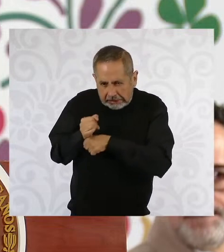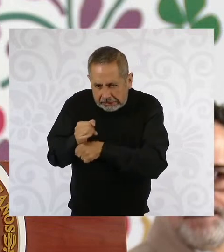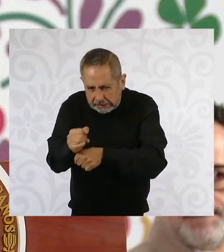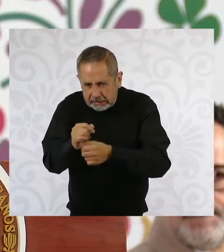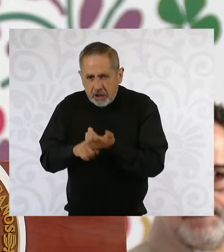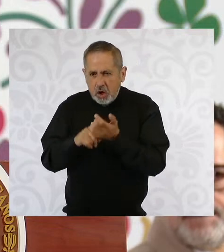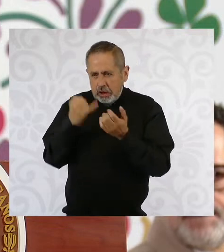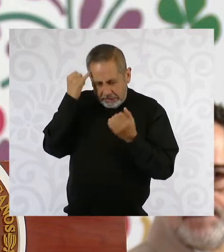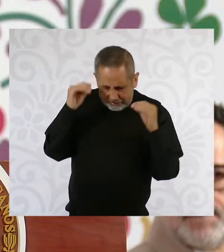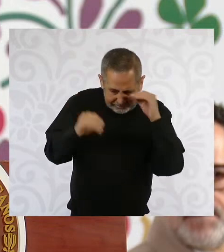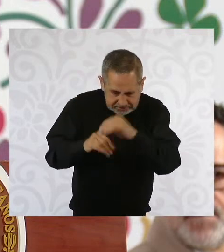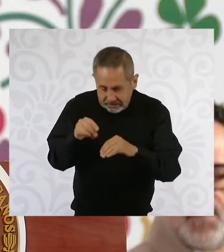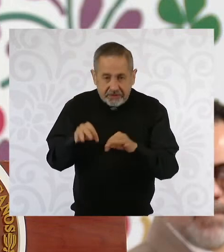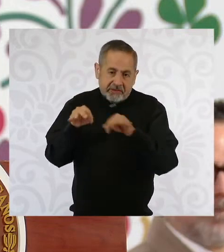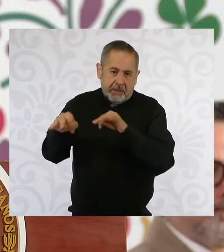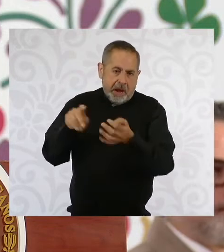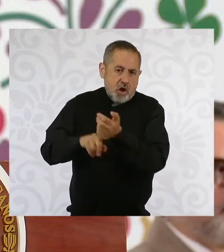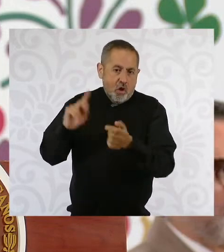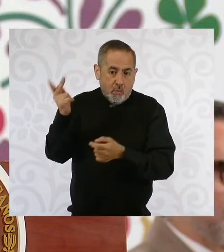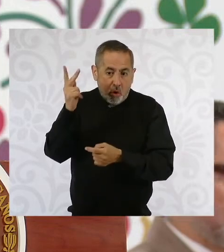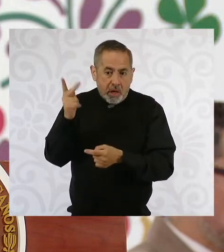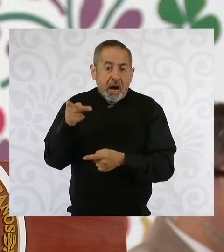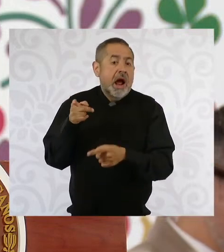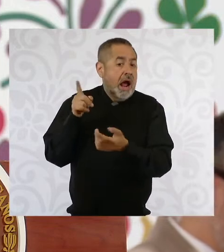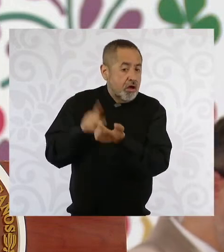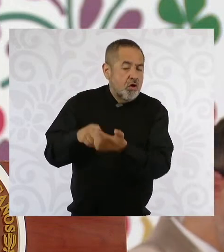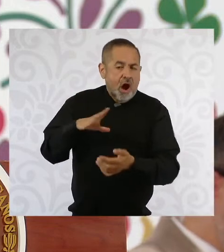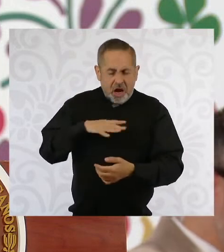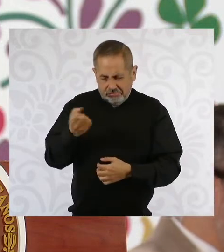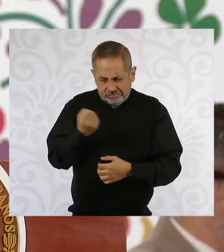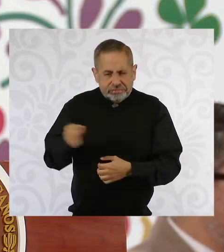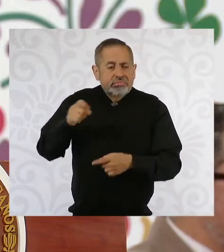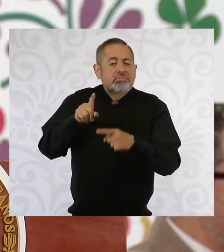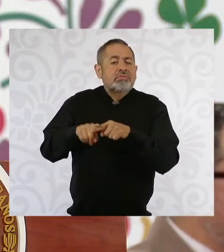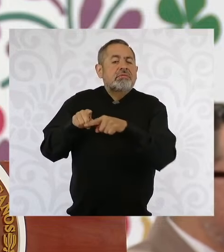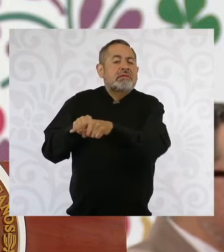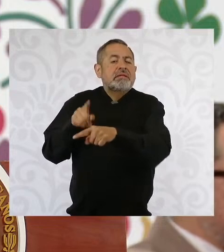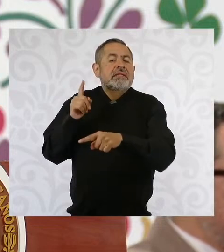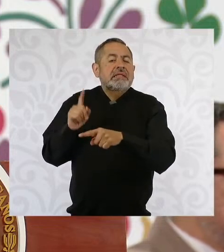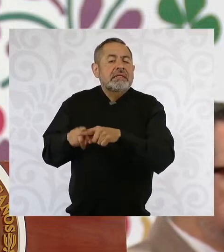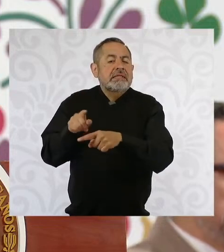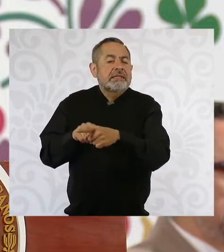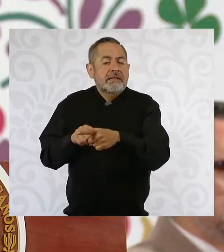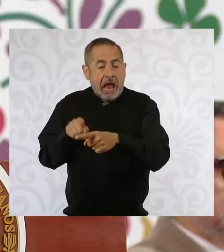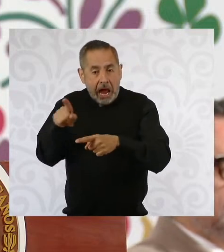en el politécnico contamos también con áreas específicas como uno de los laboratorios más